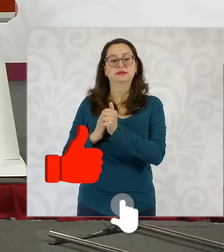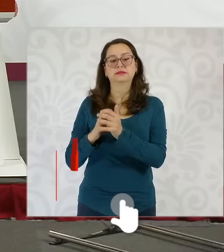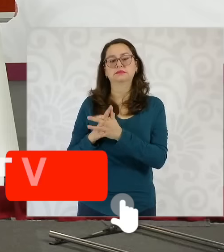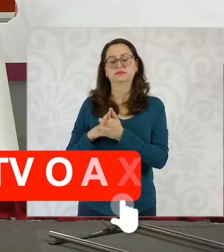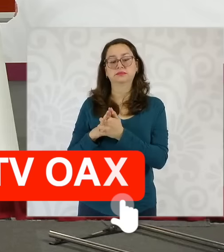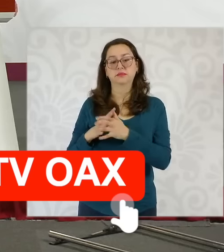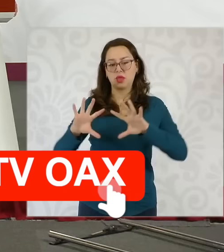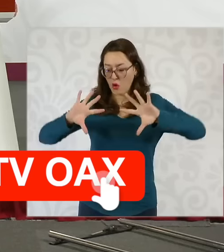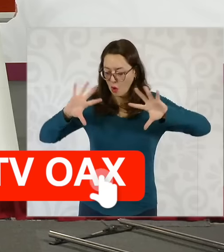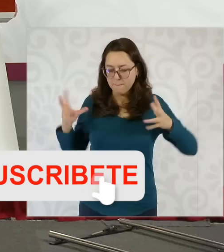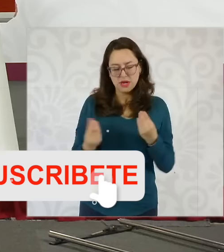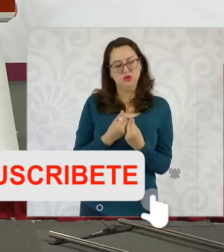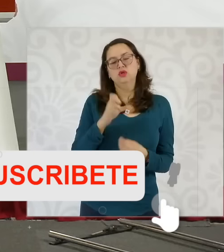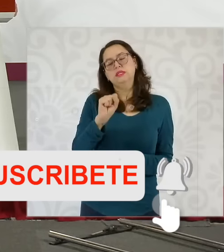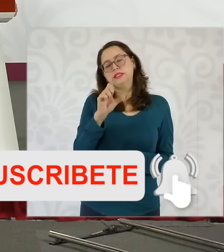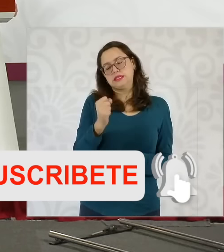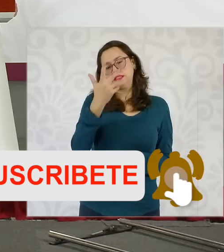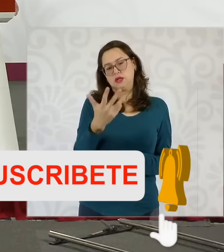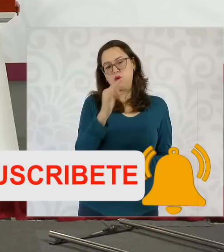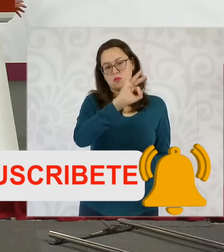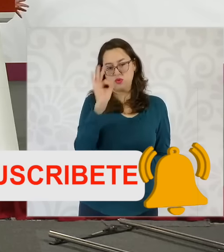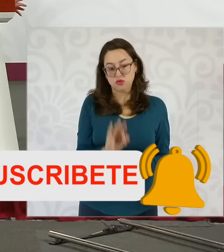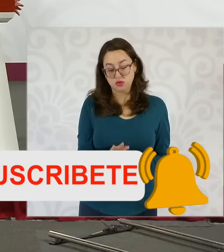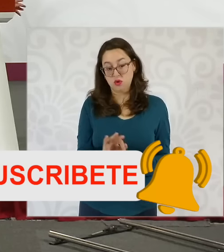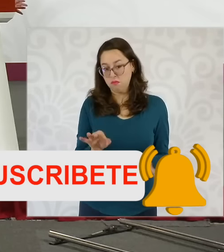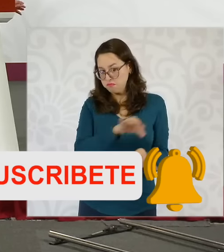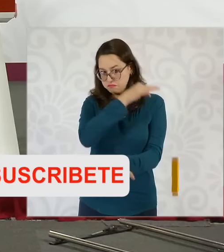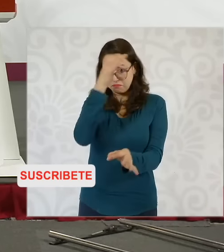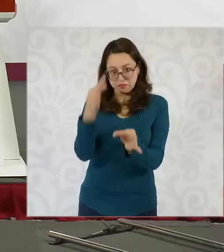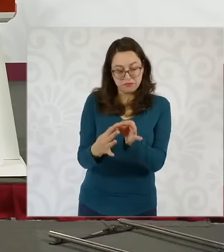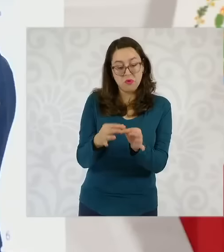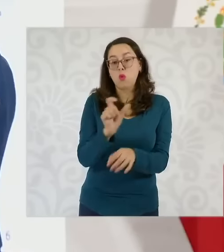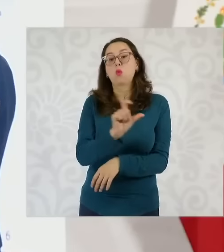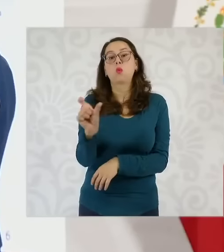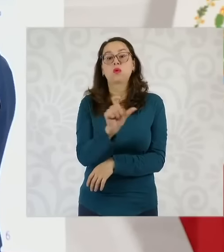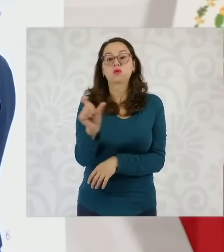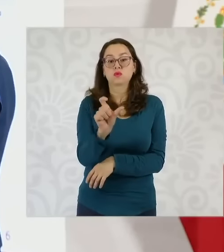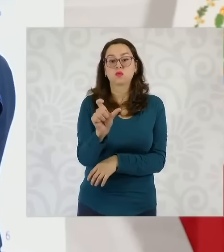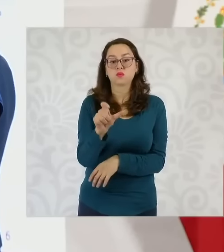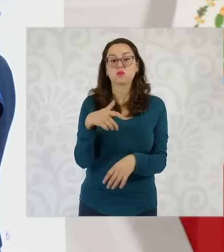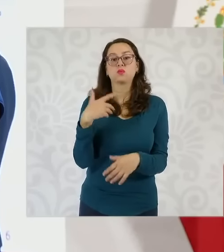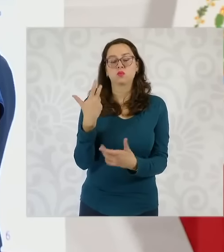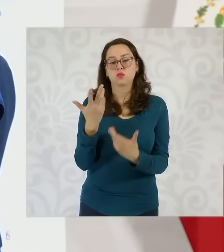más del 65% la fecha de término de toda la línea se está programada para el segundo trimestre del